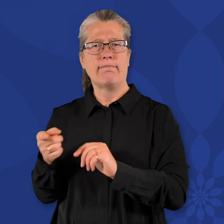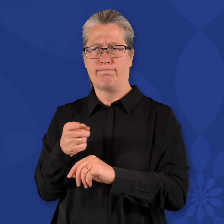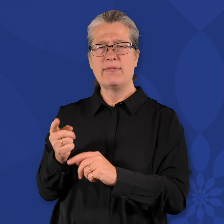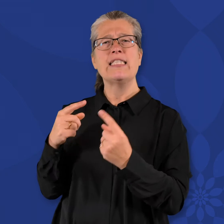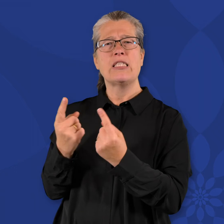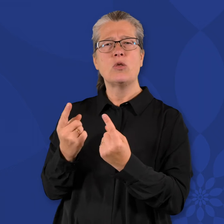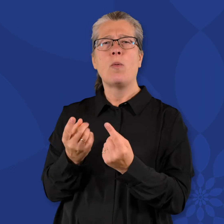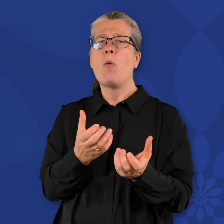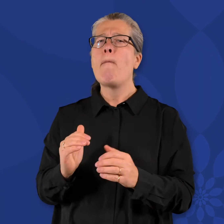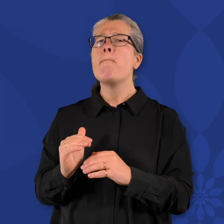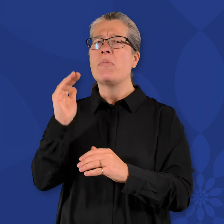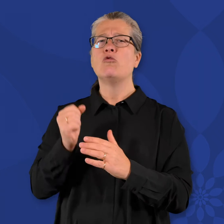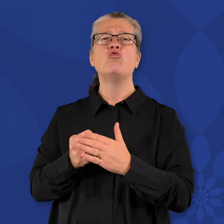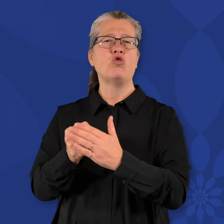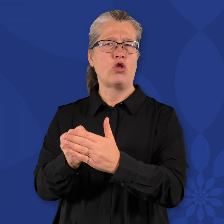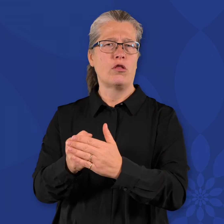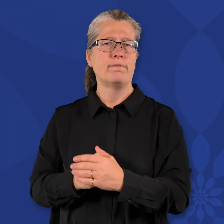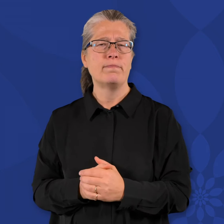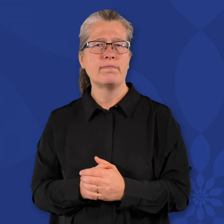andra personer i utsatt ställning.